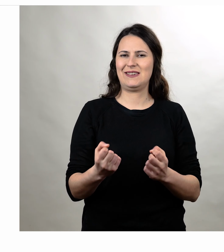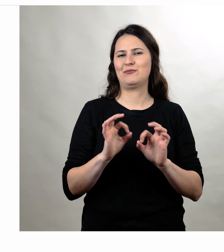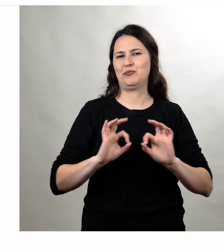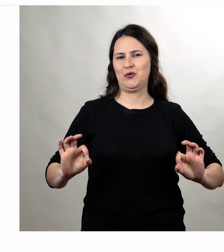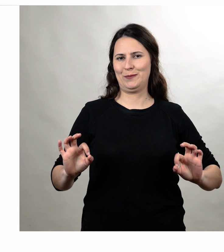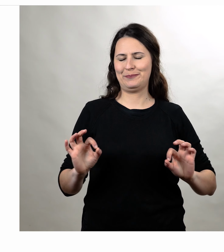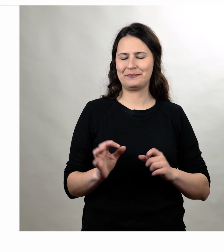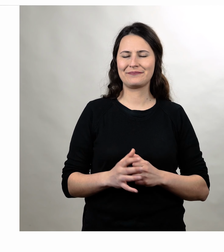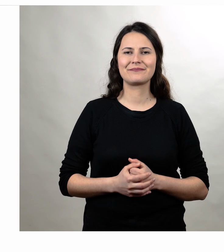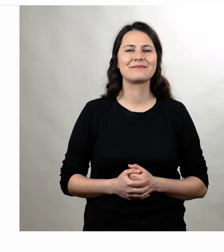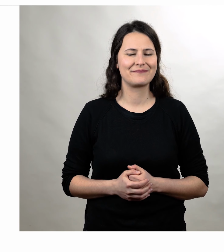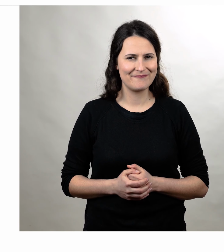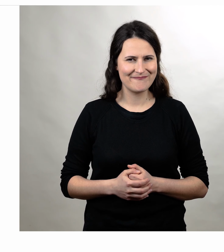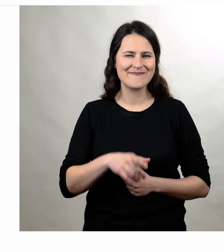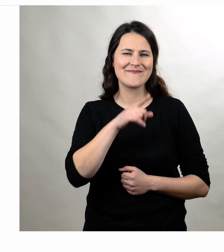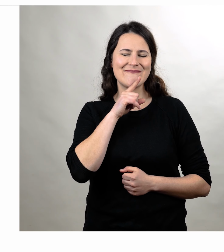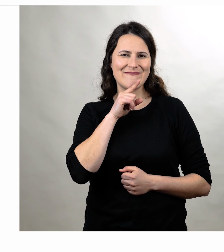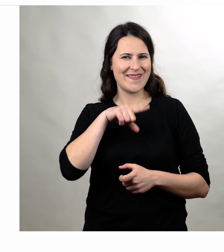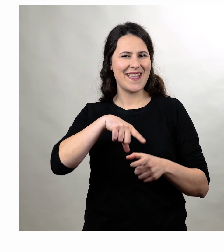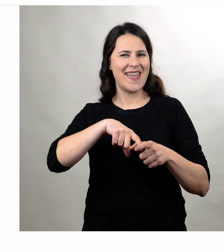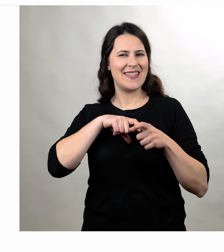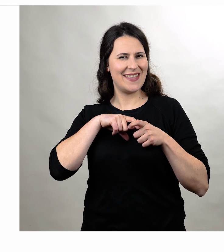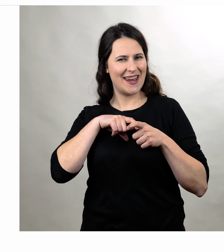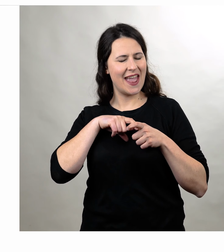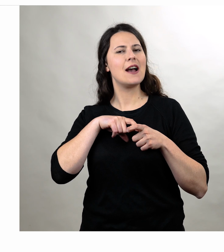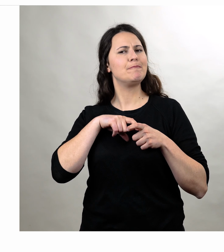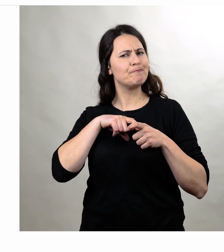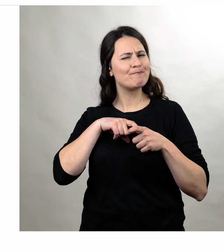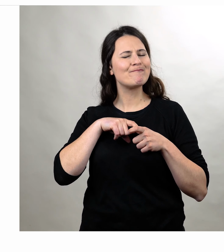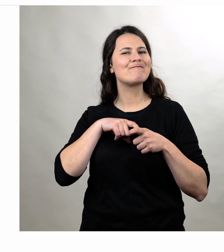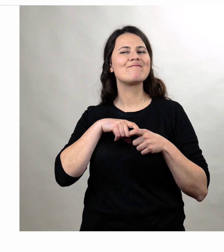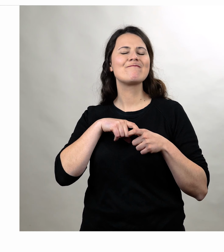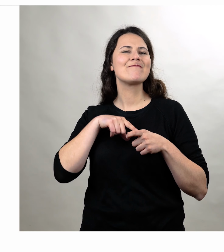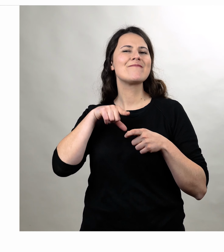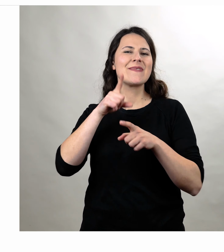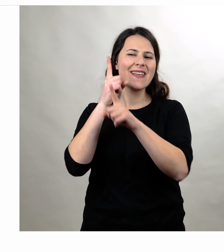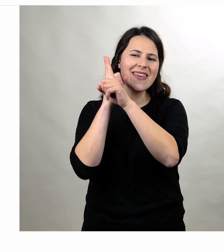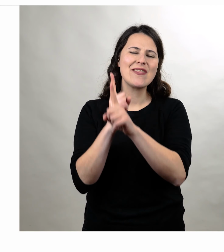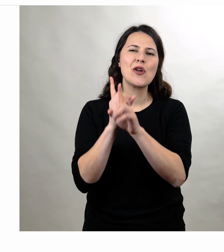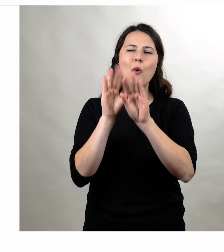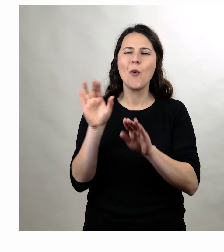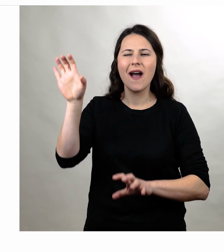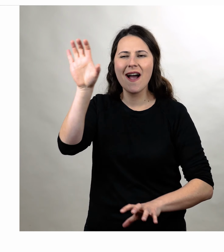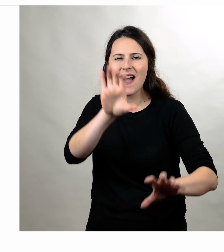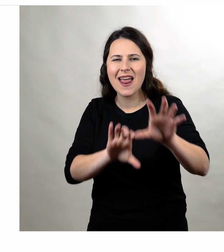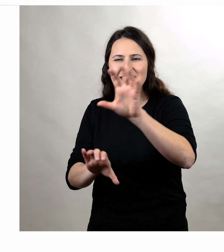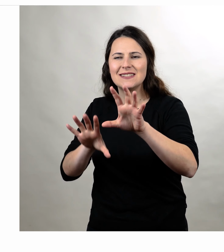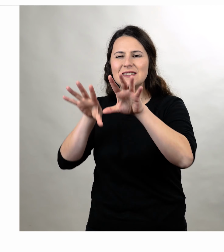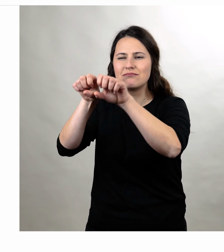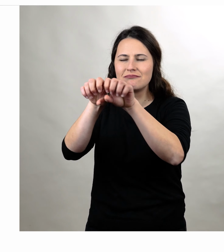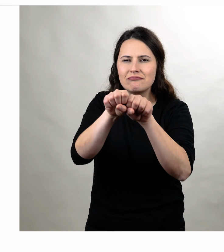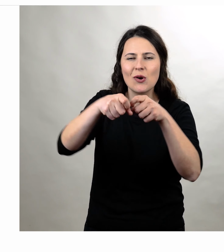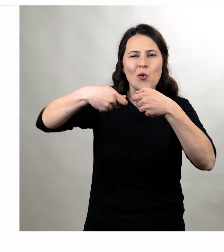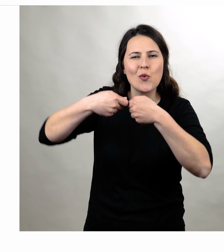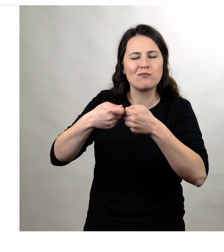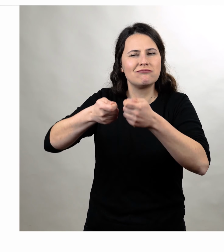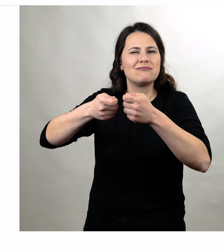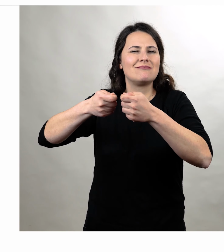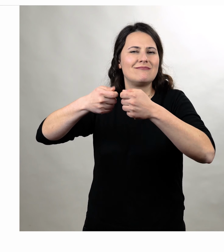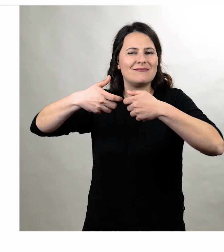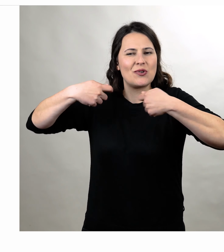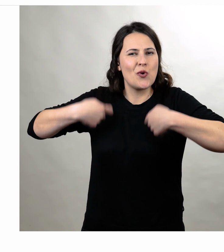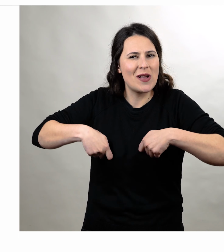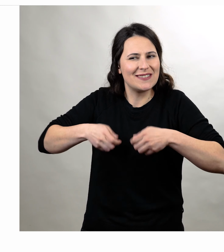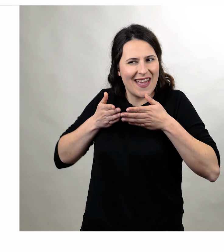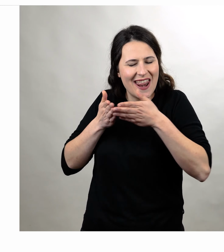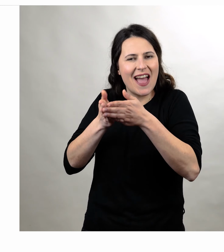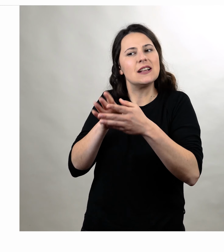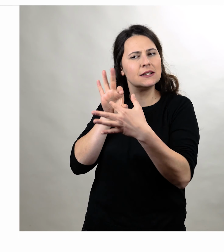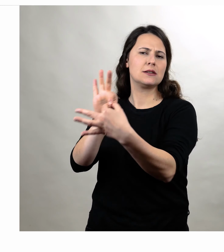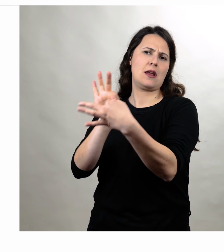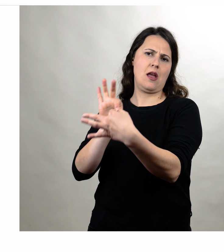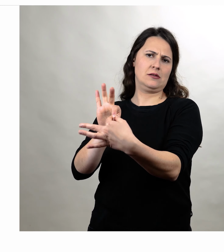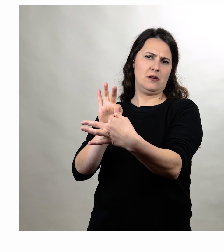Η εταιρεία συνεργάζεται με μια μηχανή αναζήτησης και κράτησης κρουαζιέρων σε πραγματικό χρόνο.